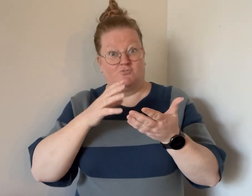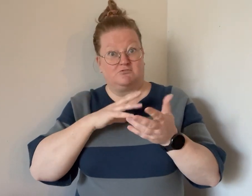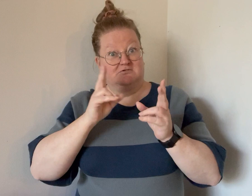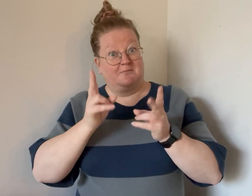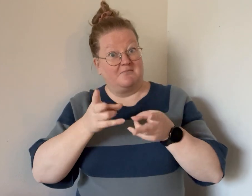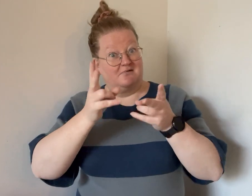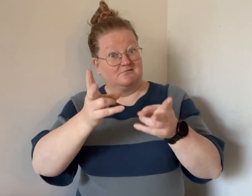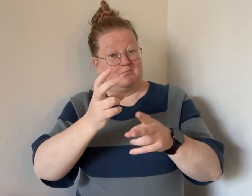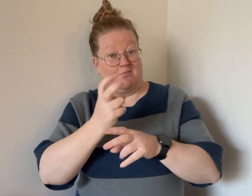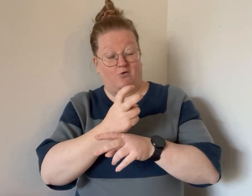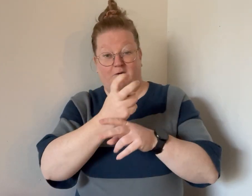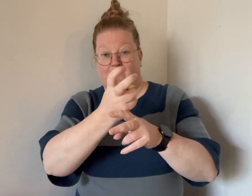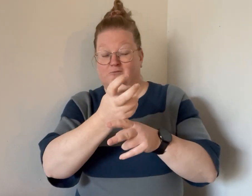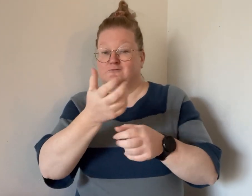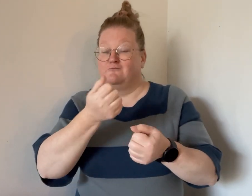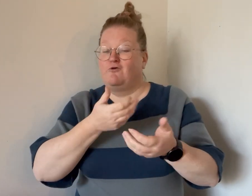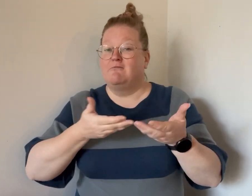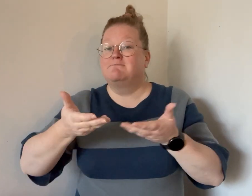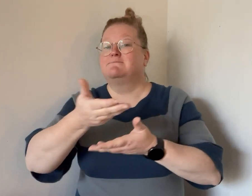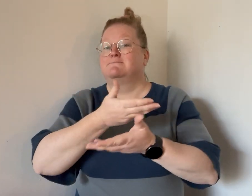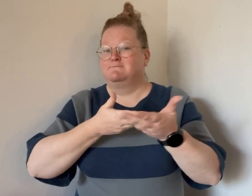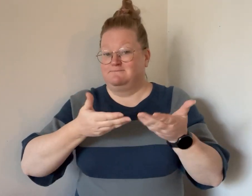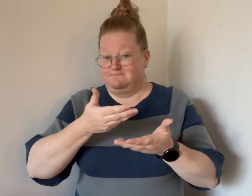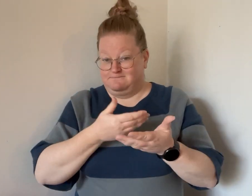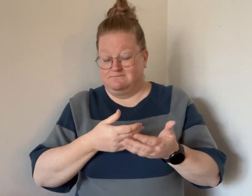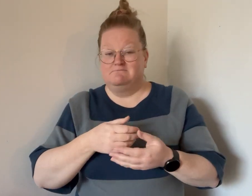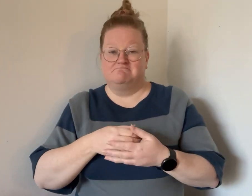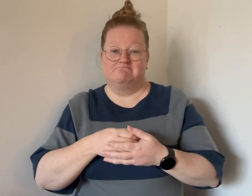joilla on kenties samankaltaisia kokemuksia.